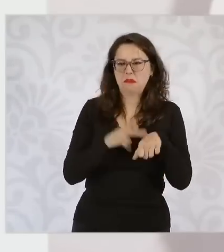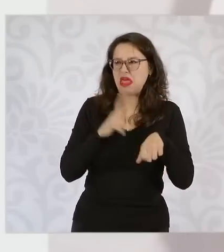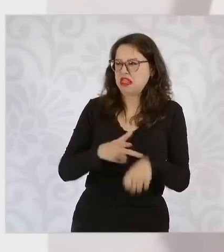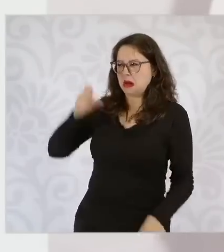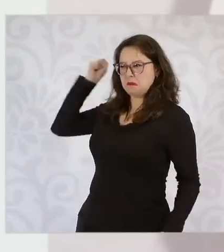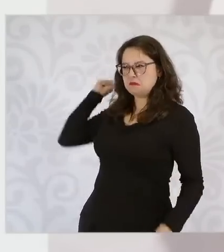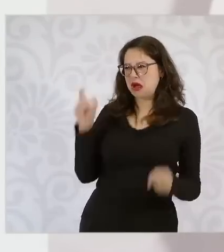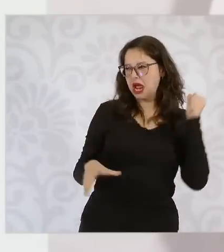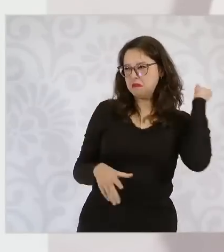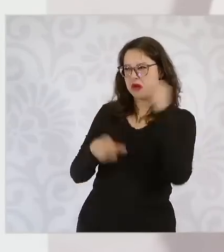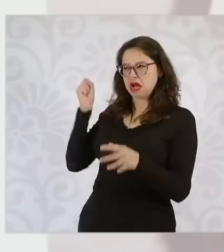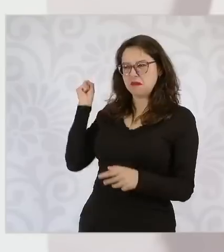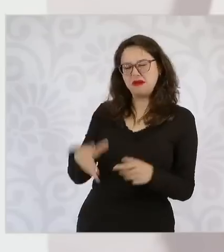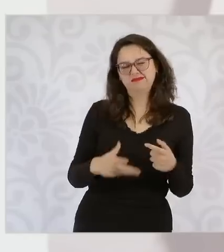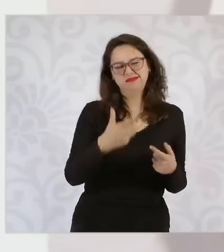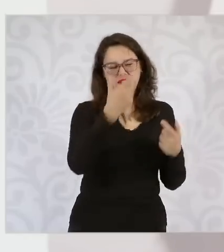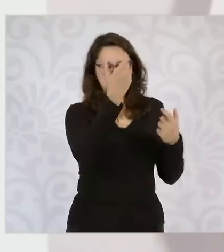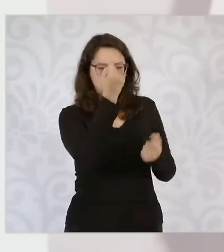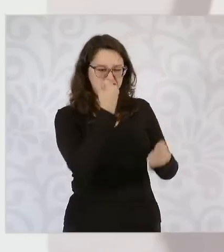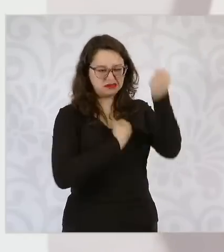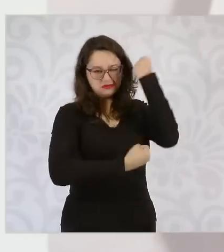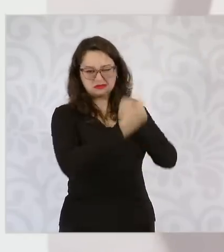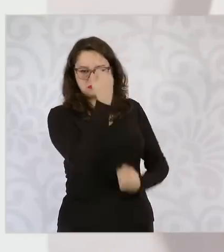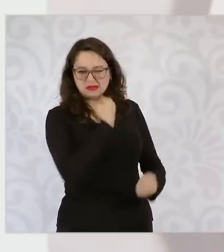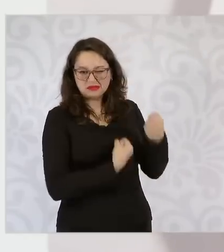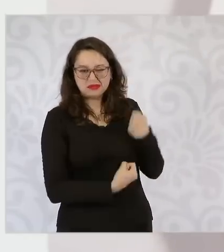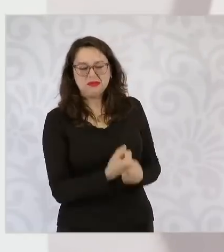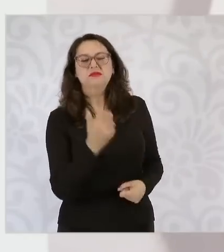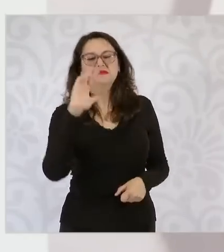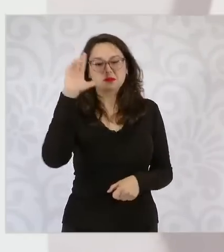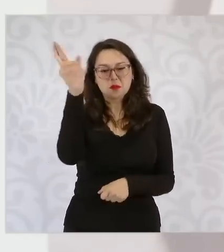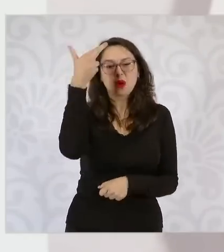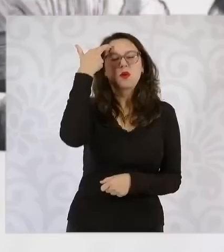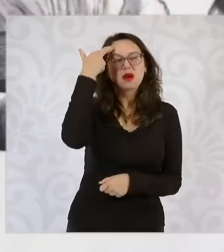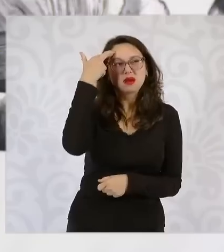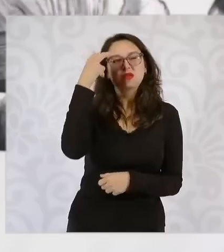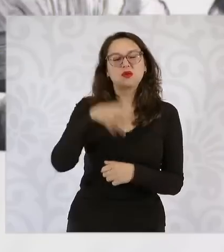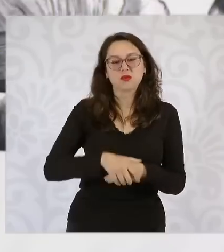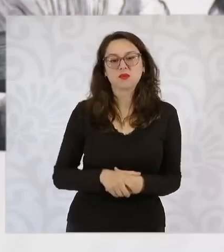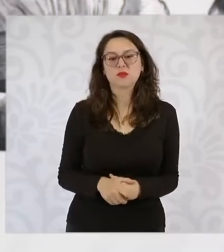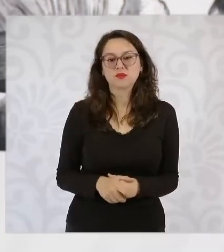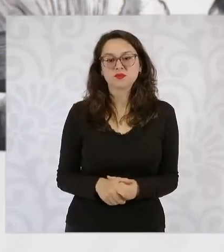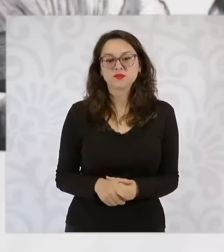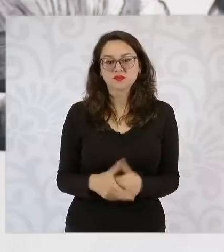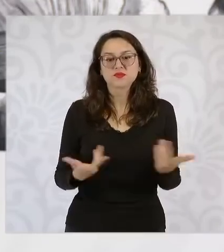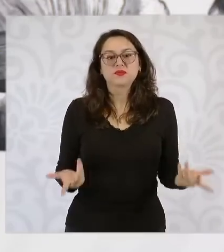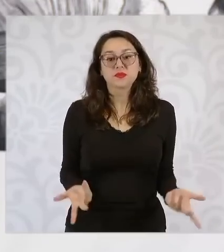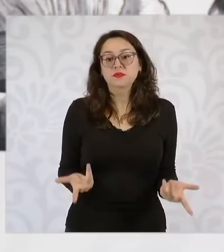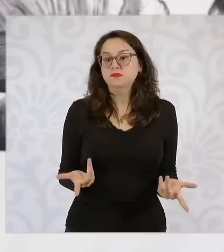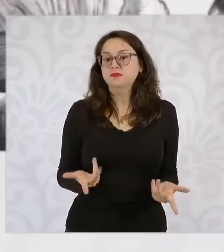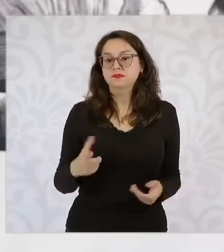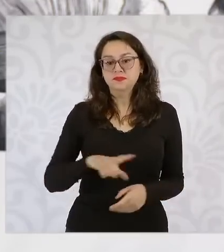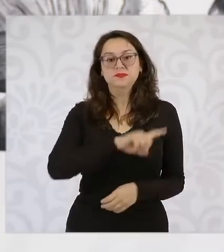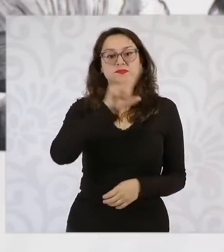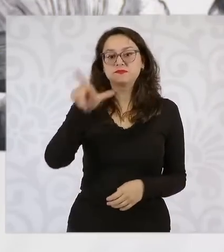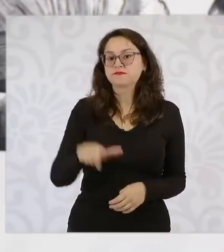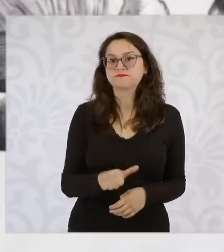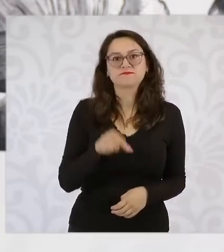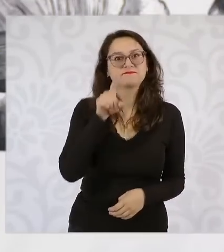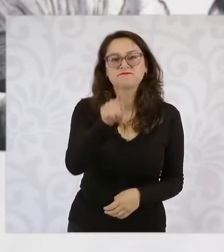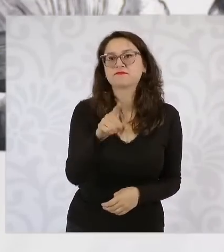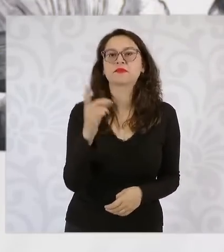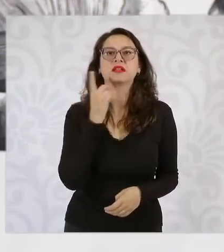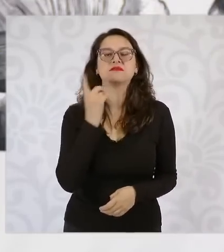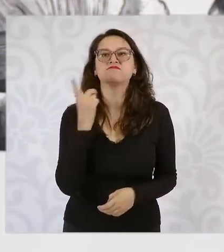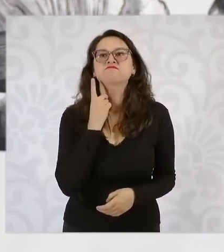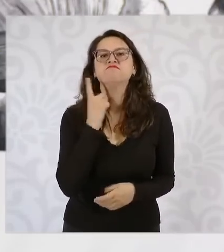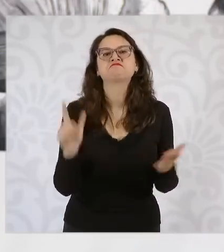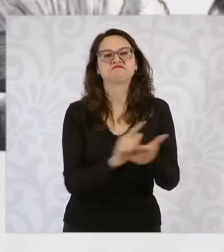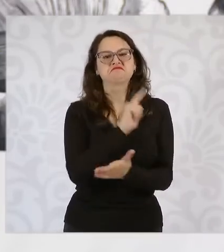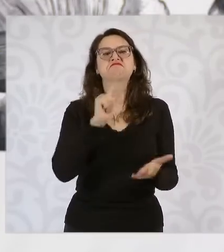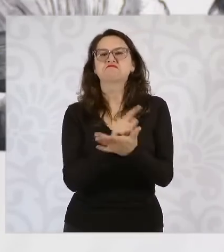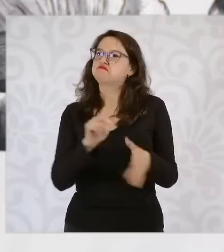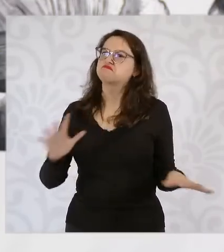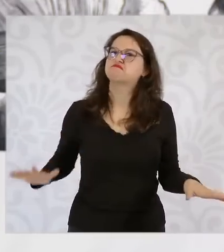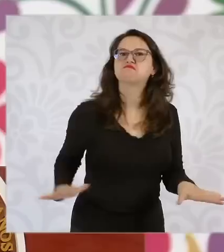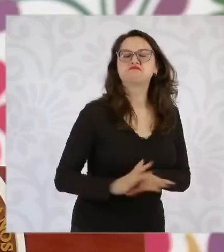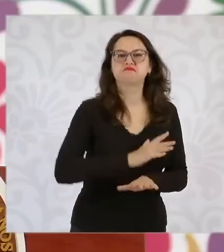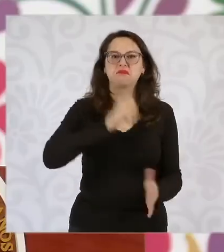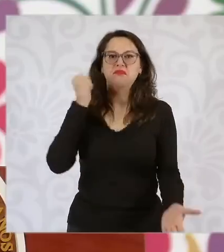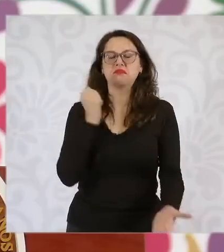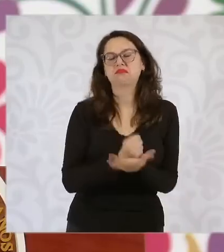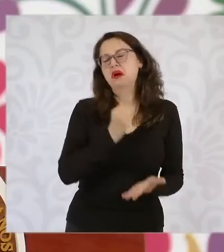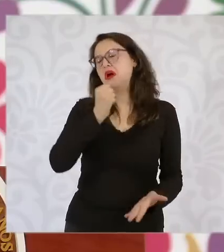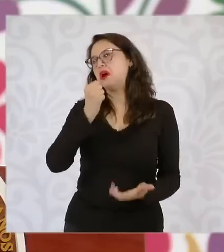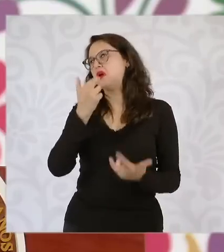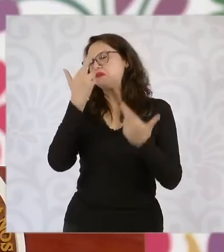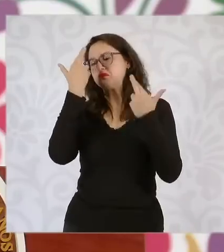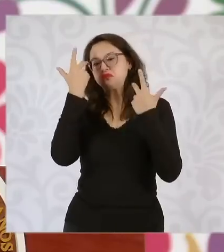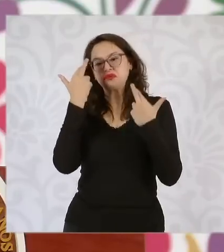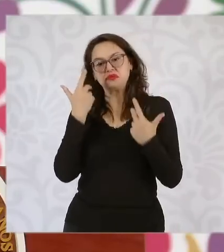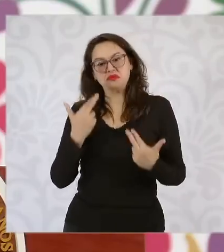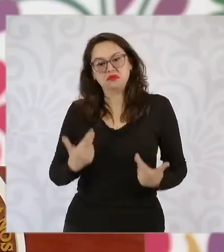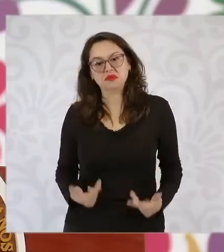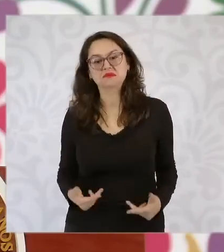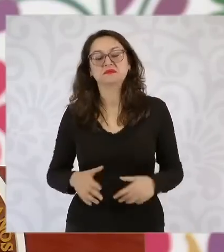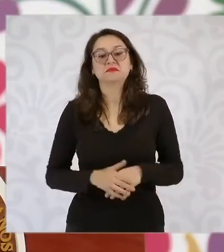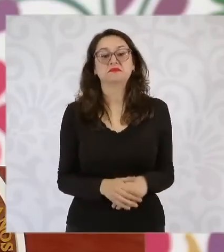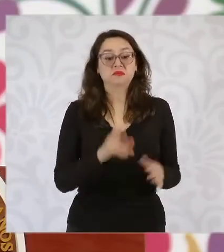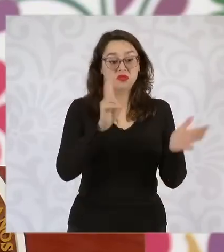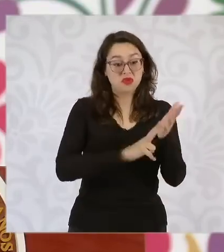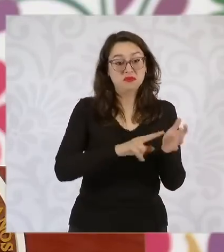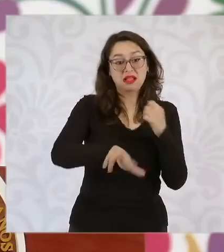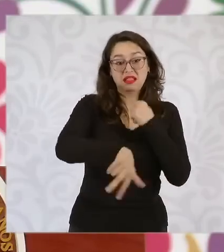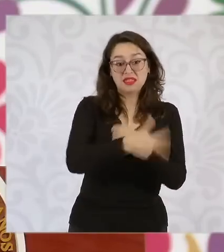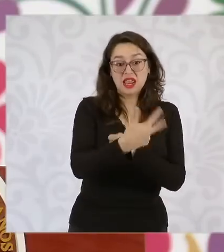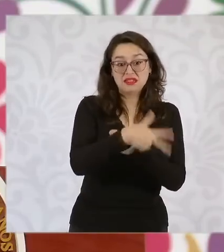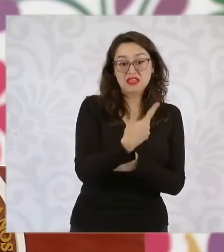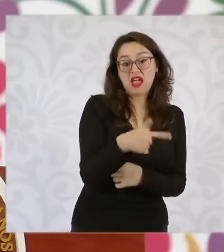e y después pues vino la se consumó la reforma energética y no dio ningún resultado decían que